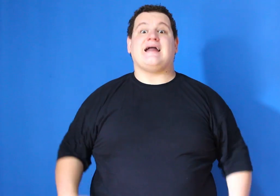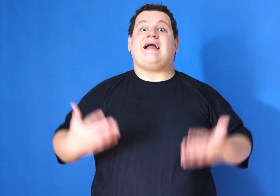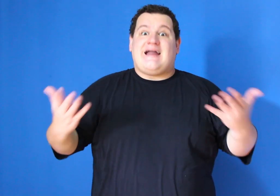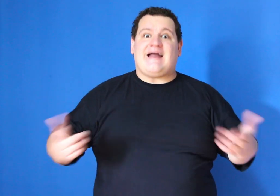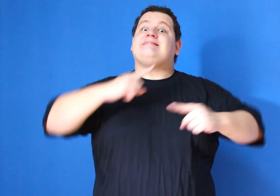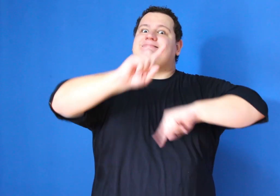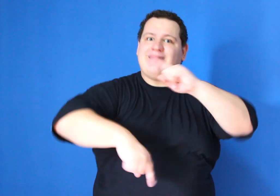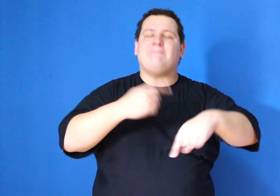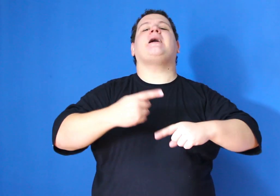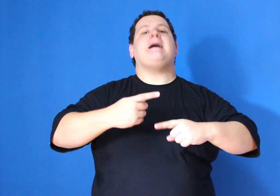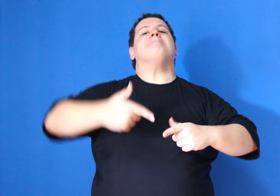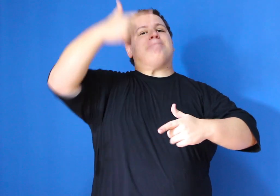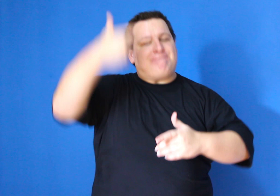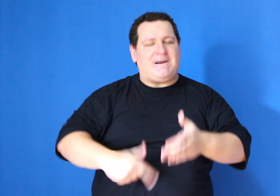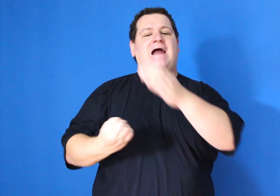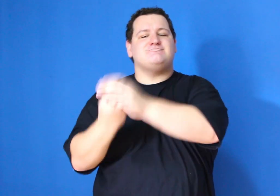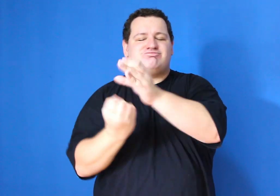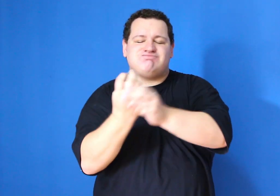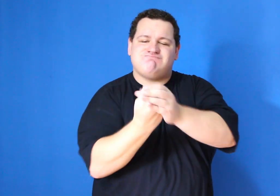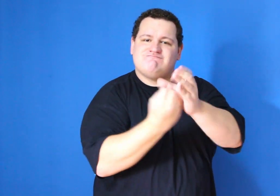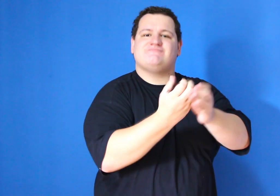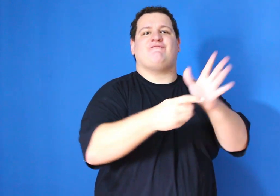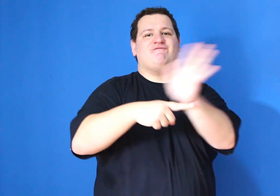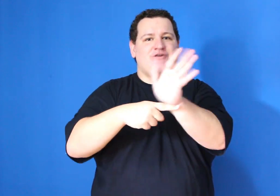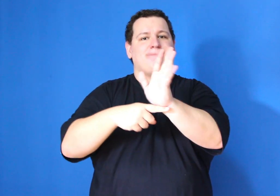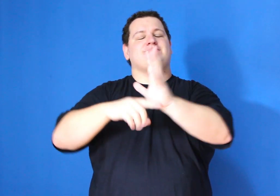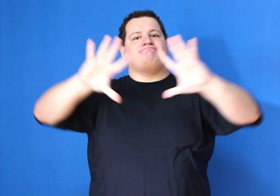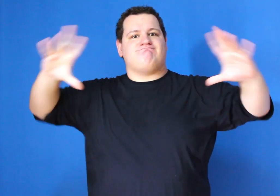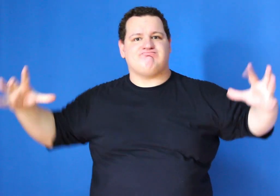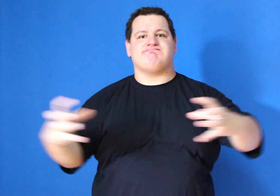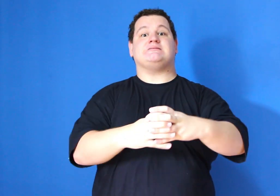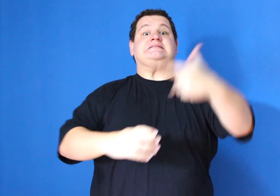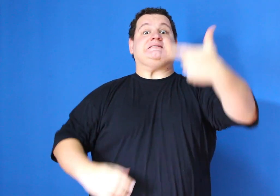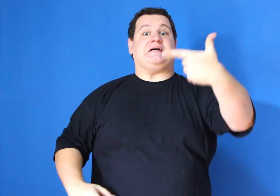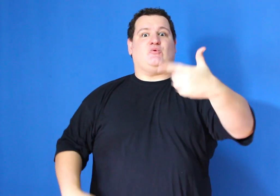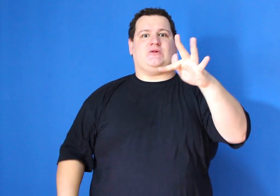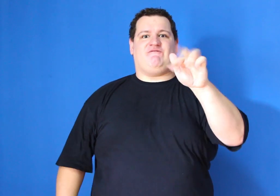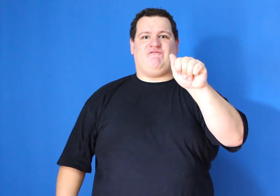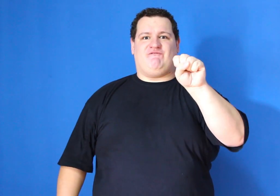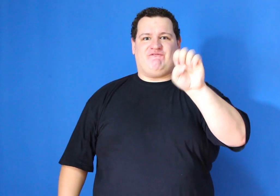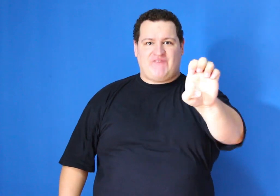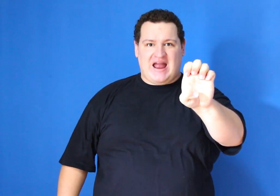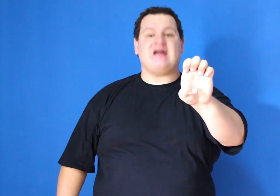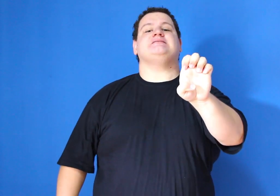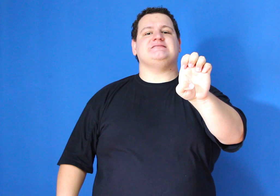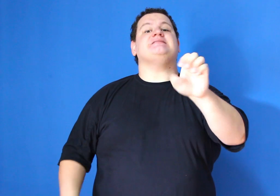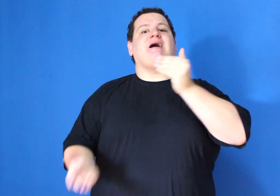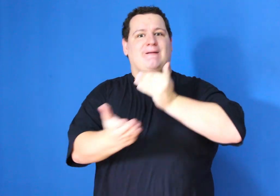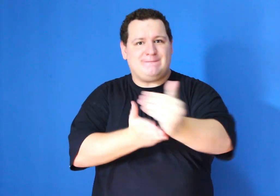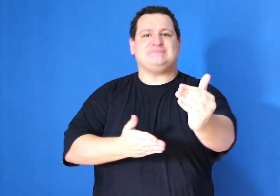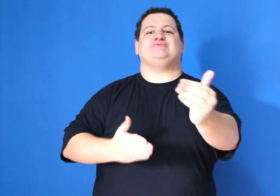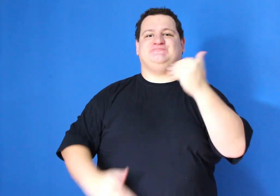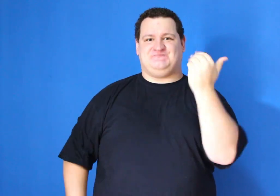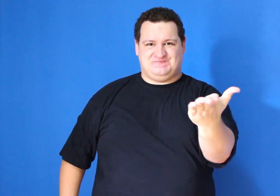Depois de completar, criou mais filmes que foram da fase 2.